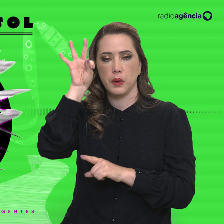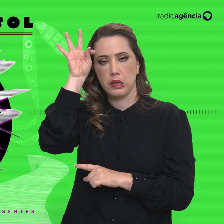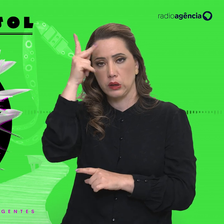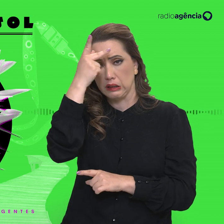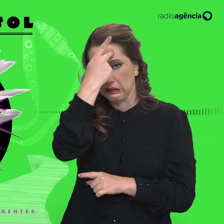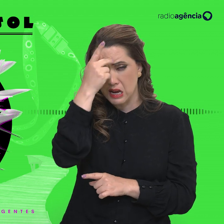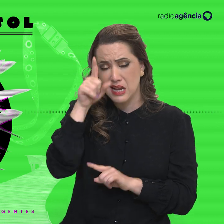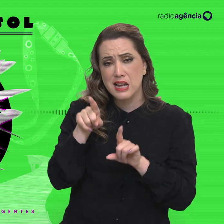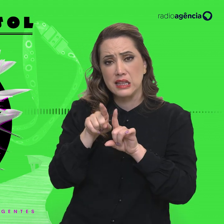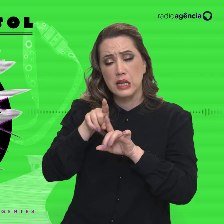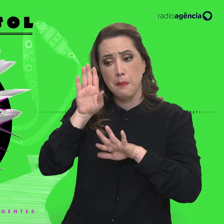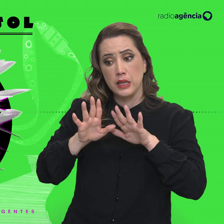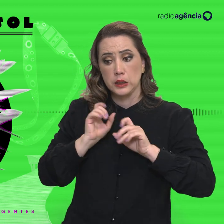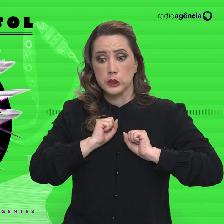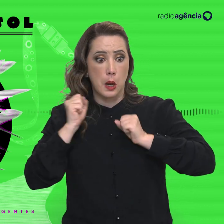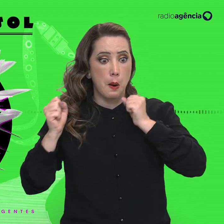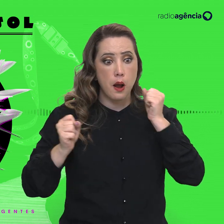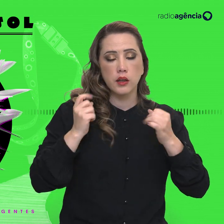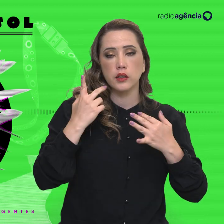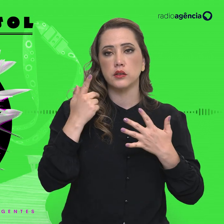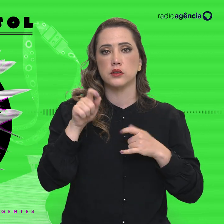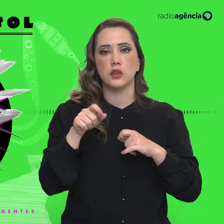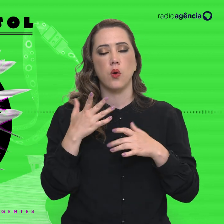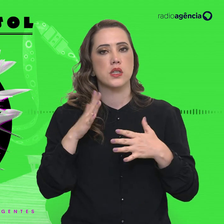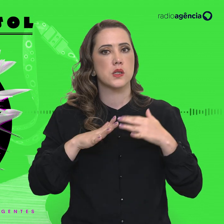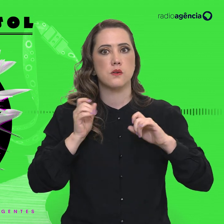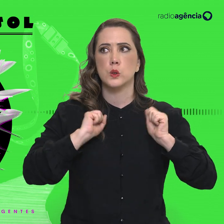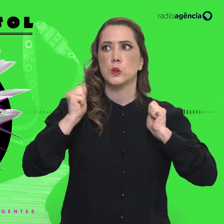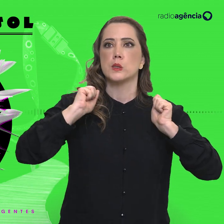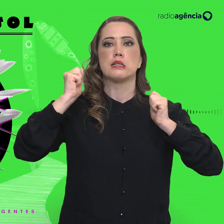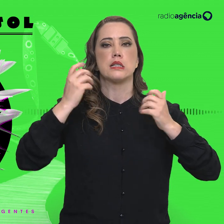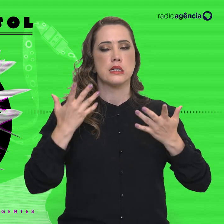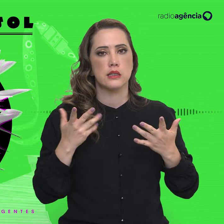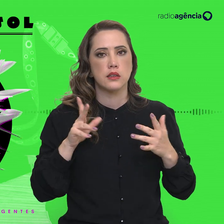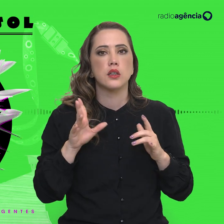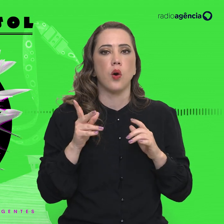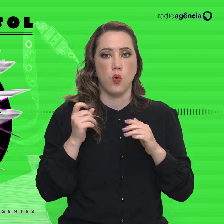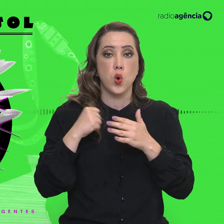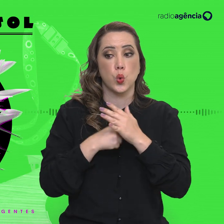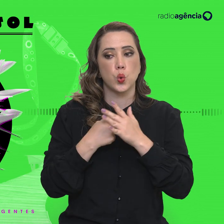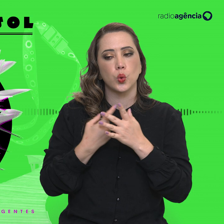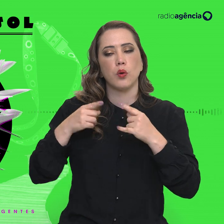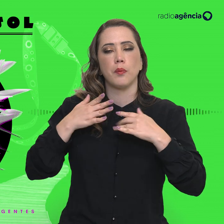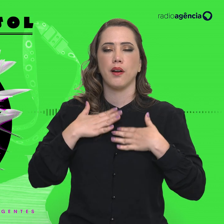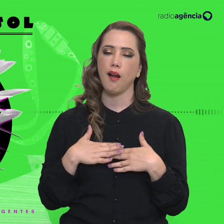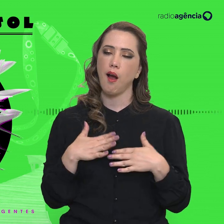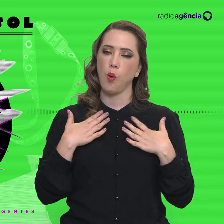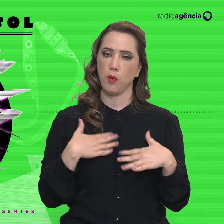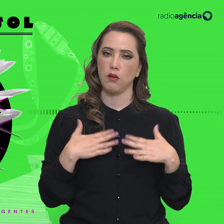E às vezes, a gente tem questões com agressividade. Então, eu luto contra minha agressividade, faço exercício físico.